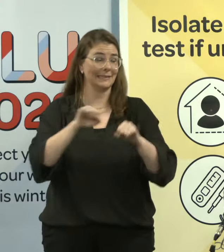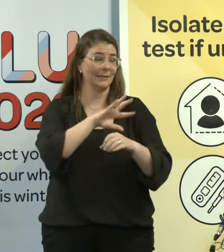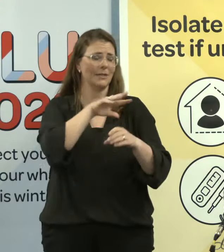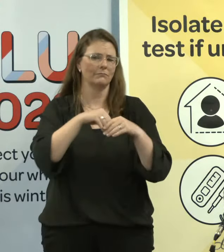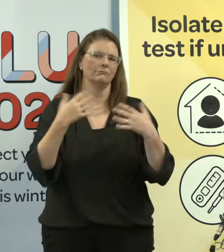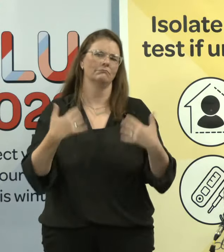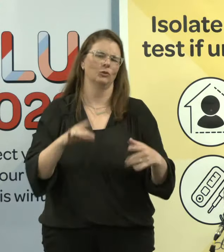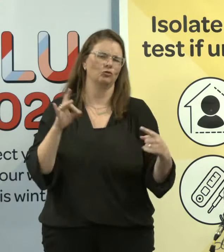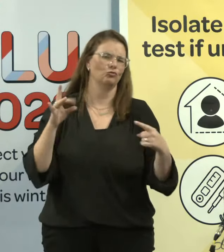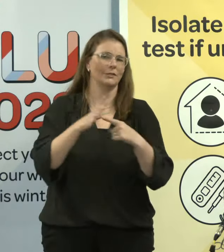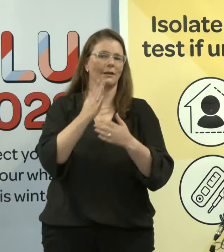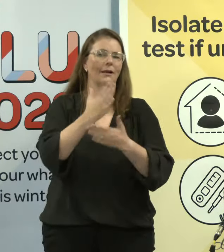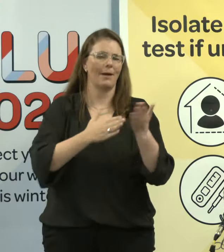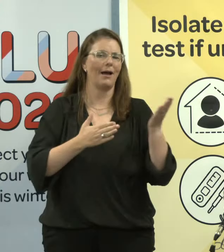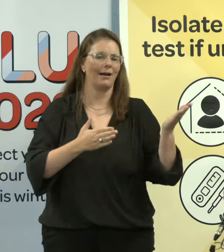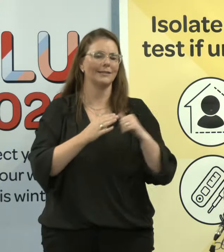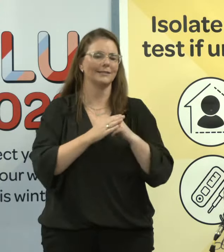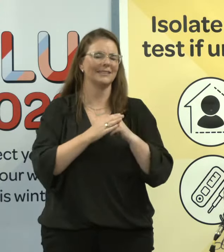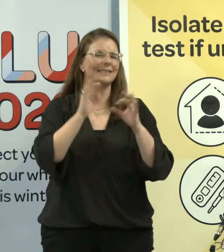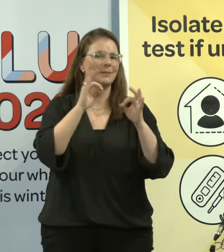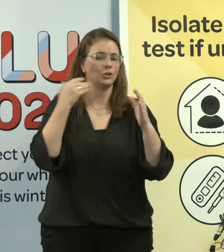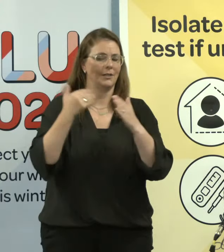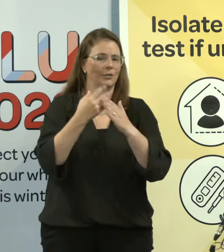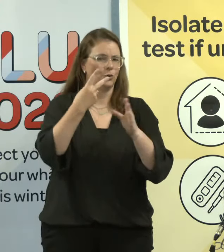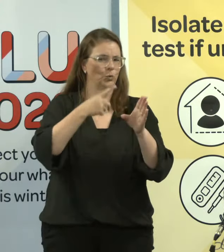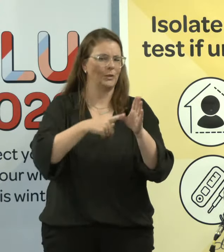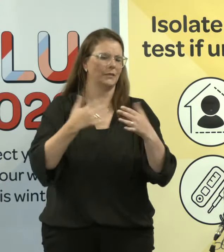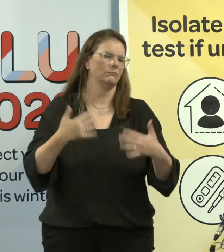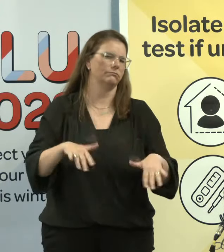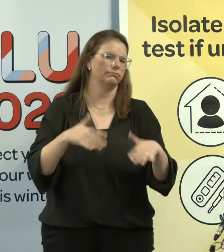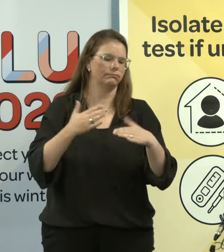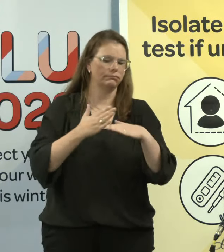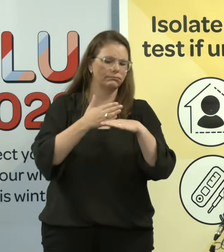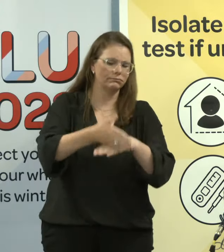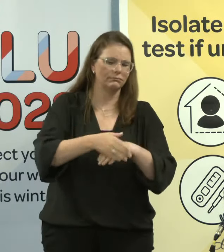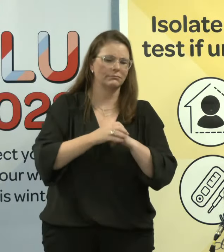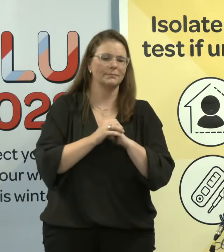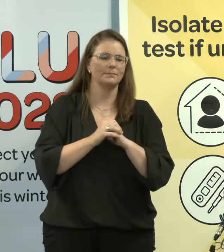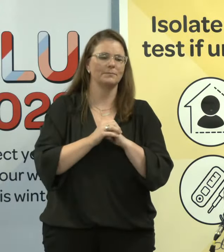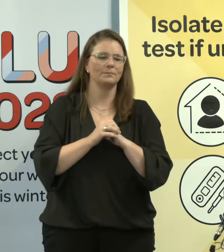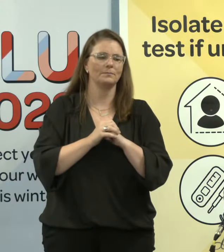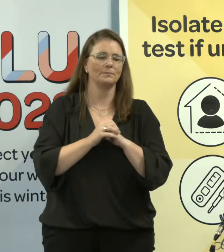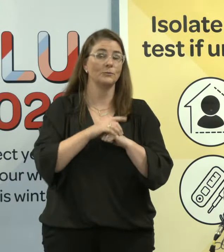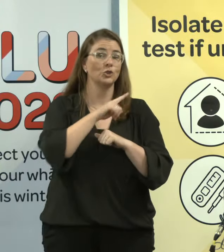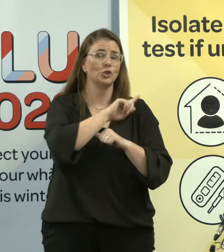Takiwa i noho ai ia ki reira te kaiwhakahaere o te hauora o te